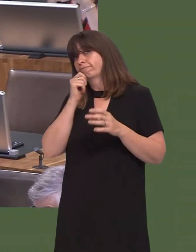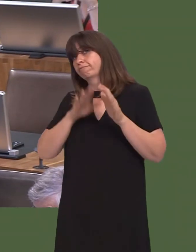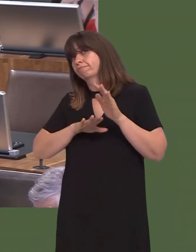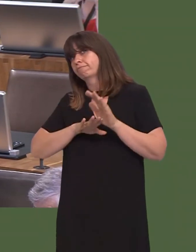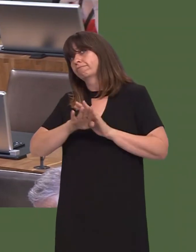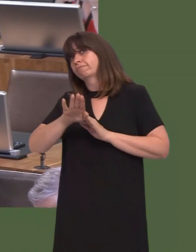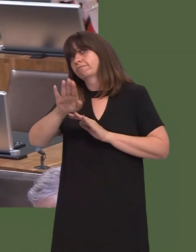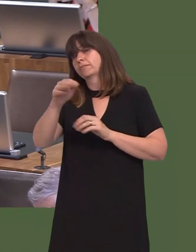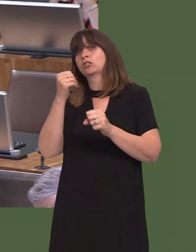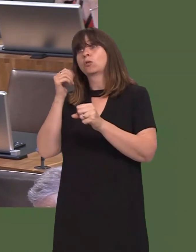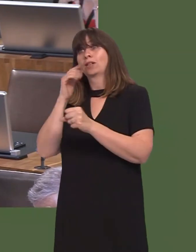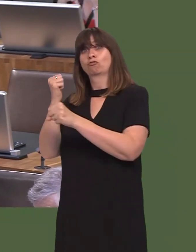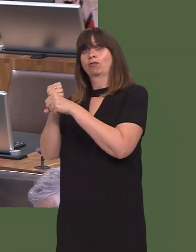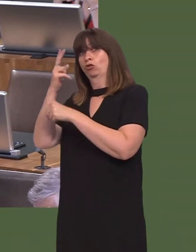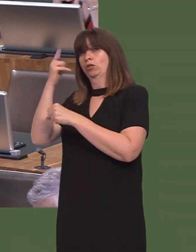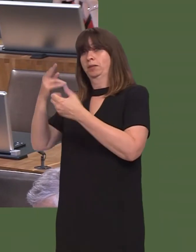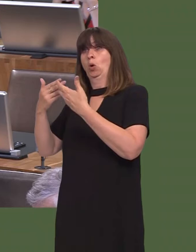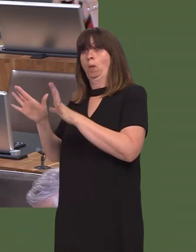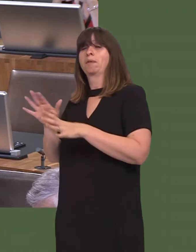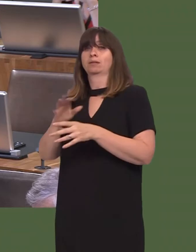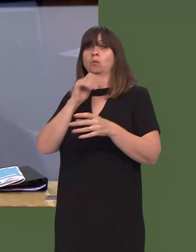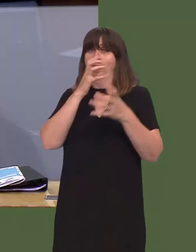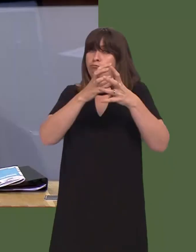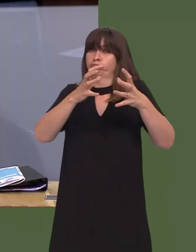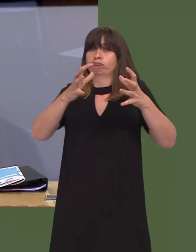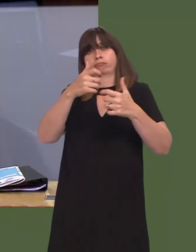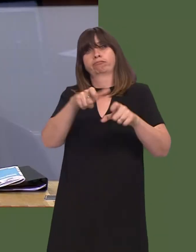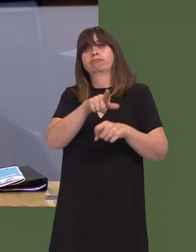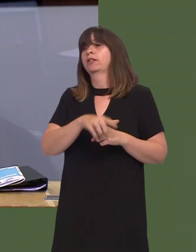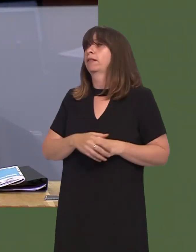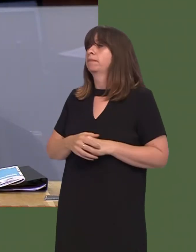of course, in the future, and after the Grange hospital has opened.